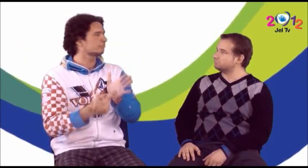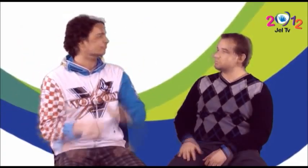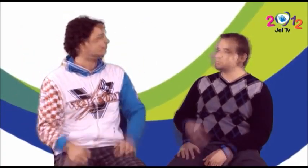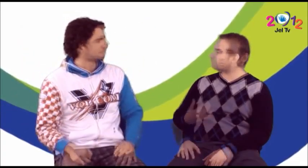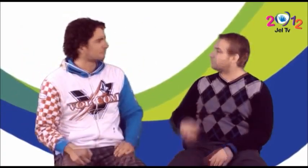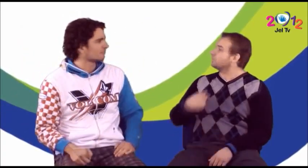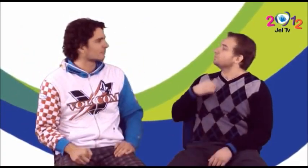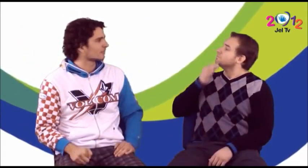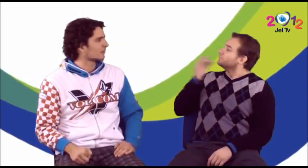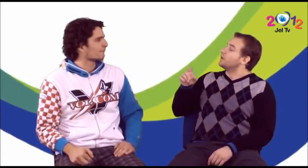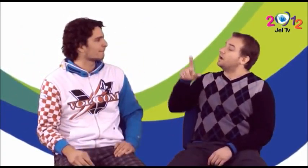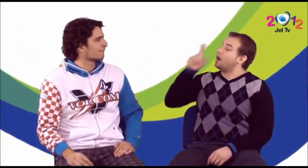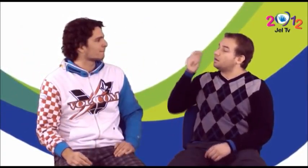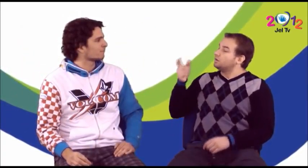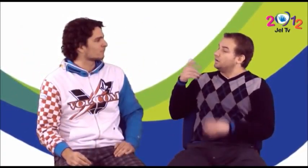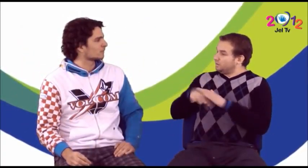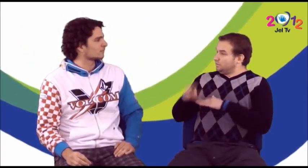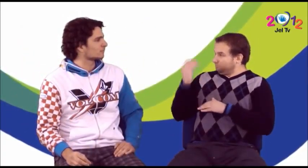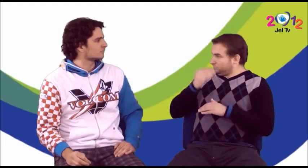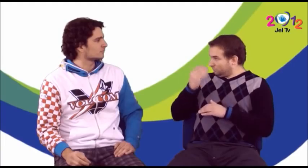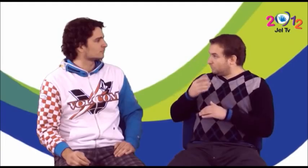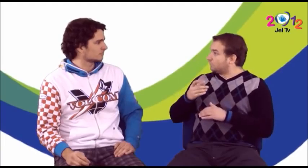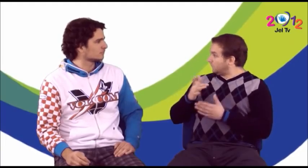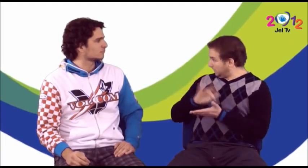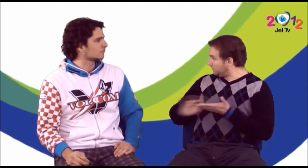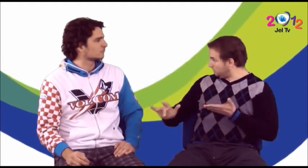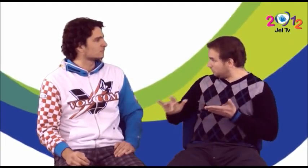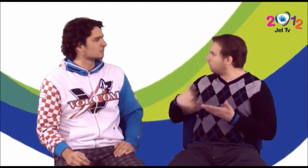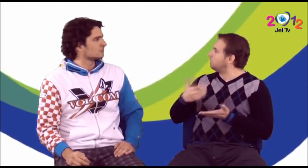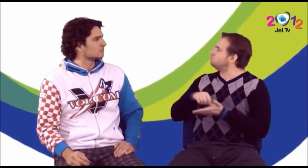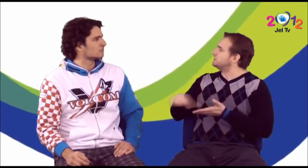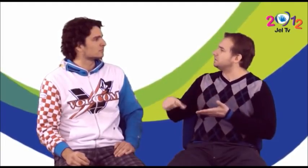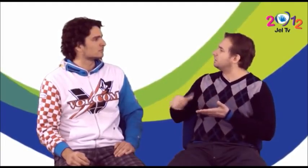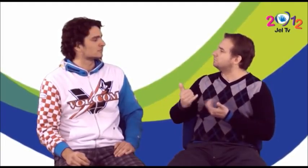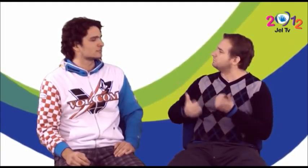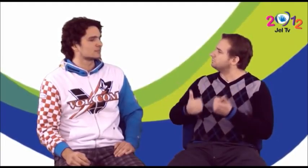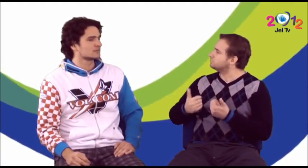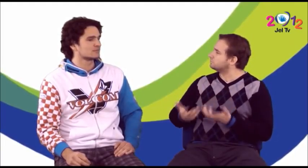Gallaudet iskola tandíja ingyen vagy fizetõs? Olcsó?